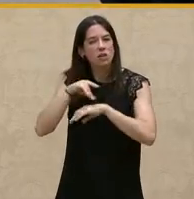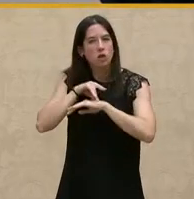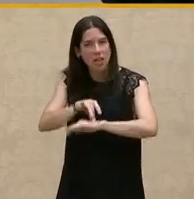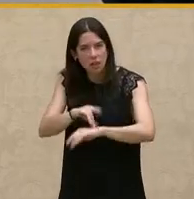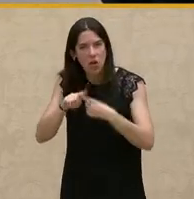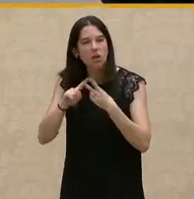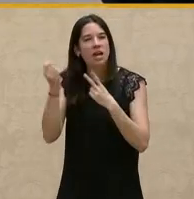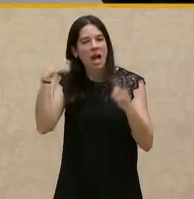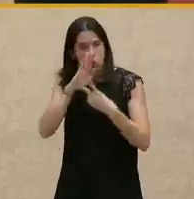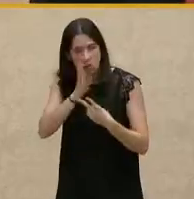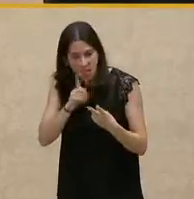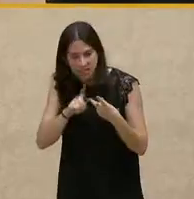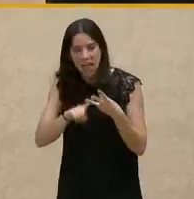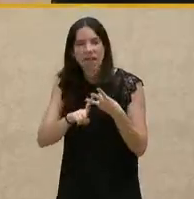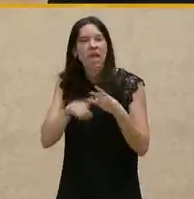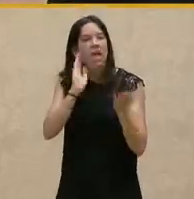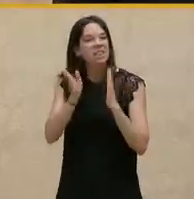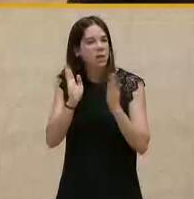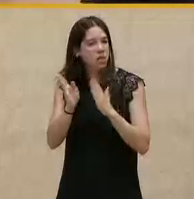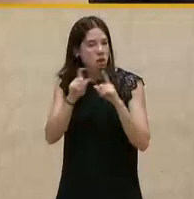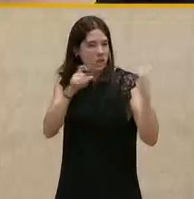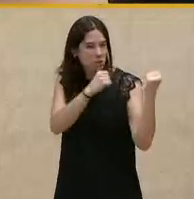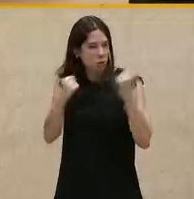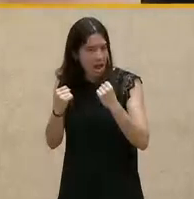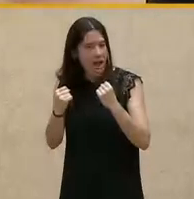acción directa e intervención institucional en todas las actividades que llevéis a cabo.